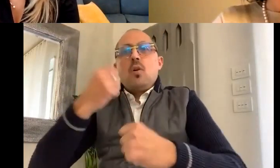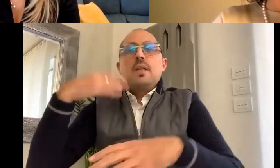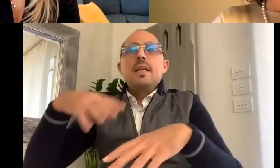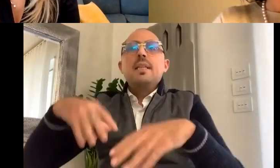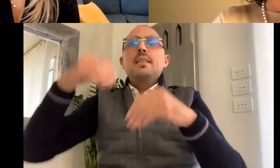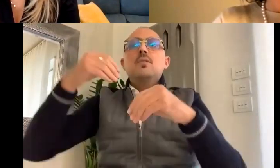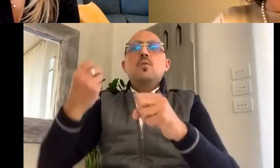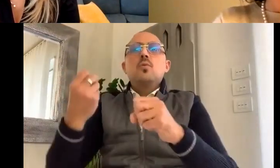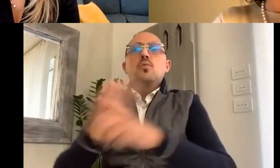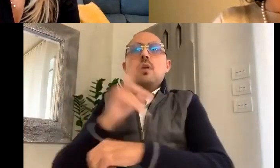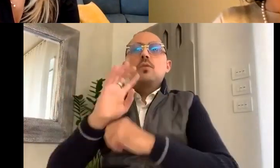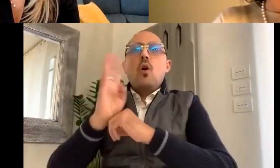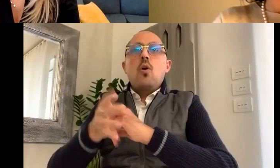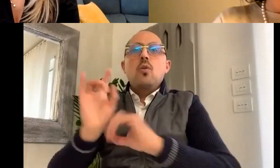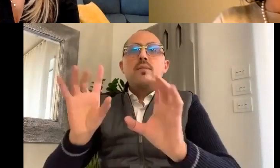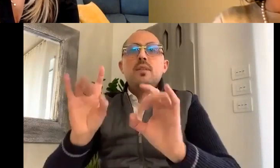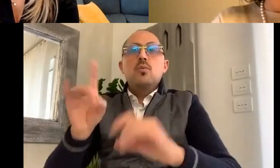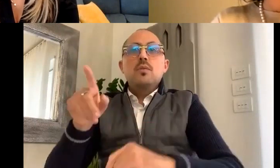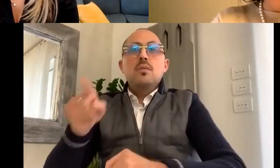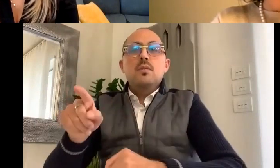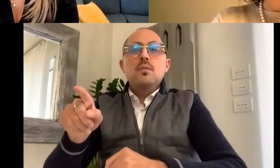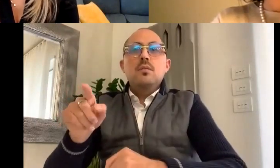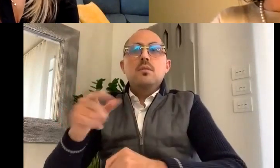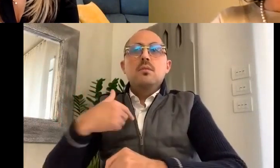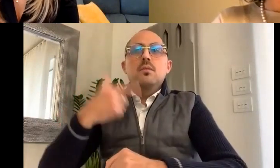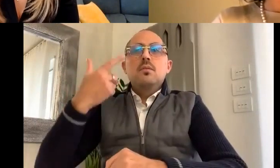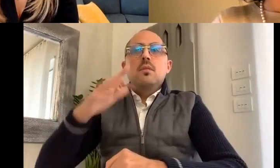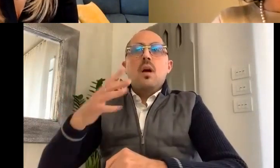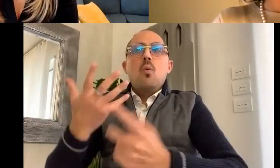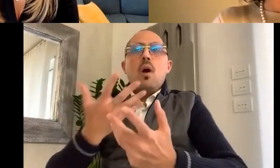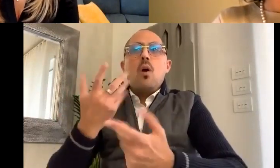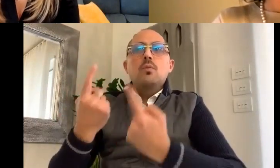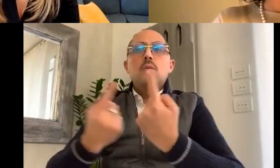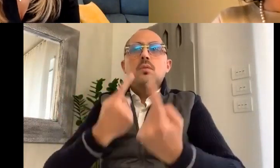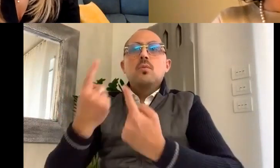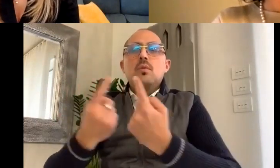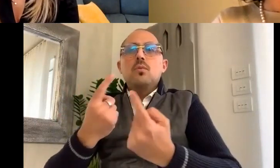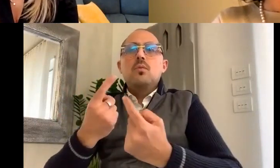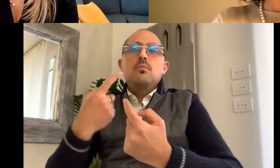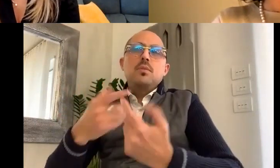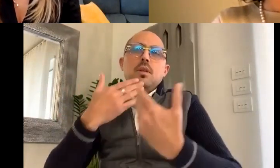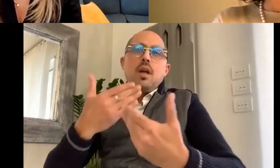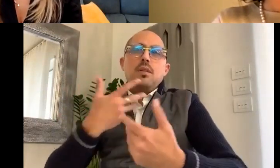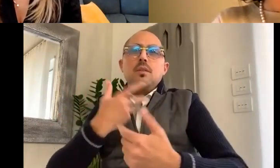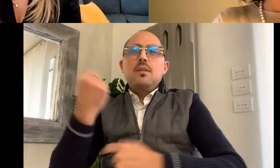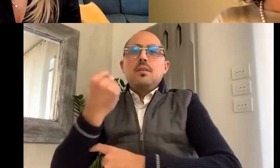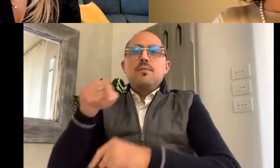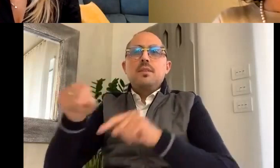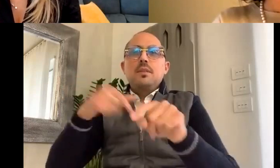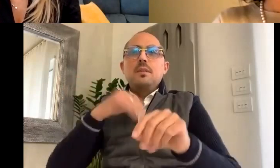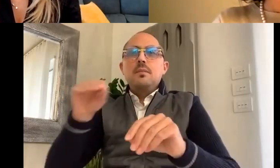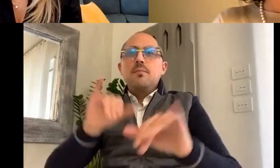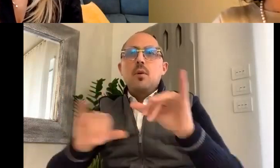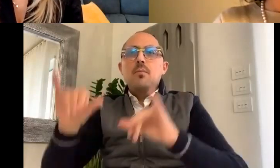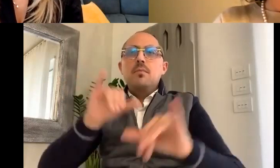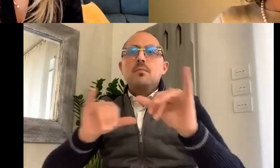Da quando è iniziata questa epidemia del coronavirus